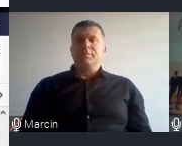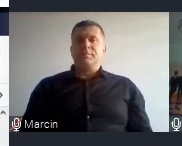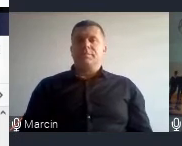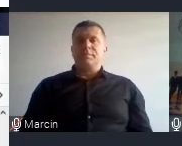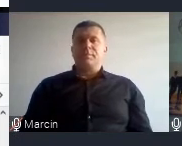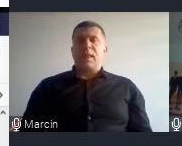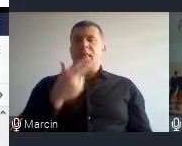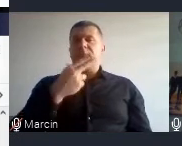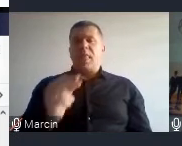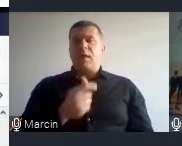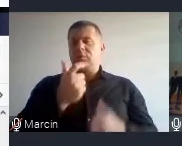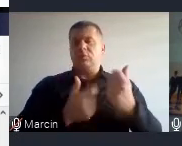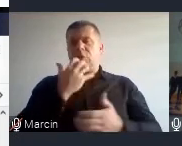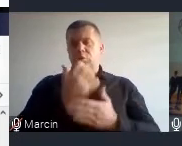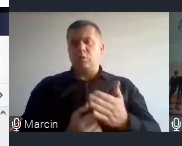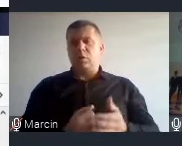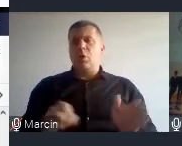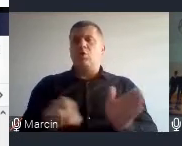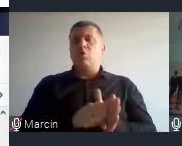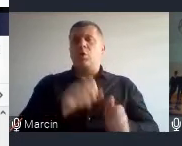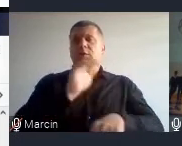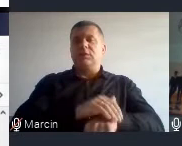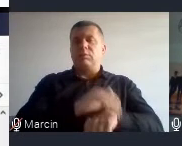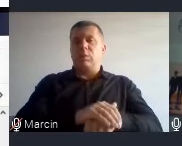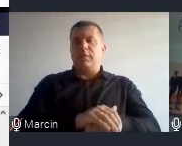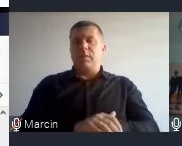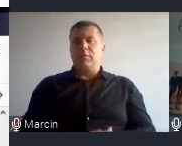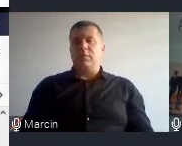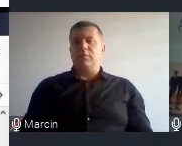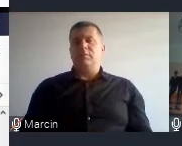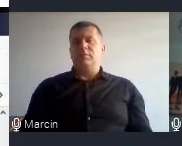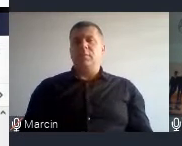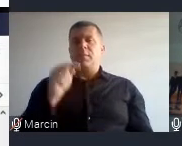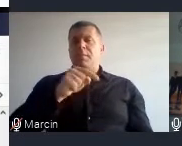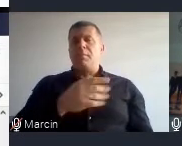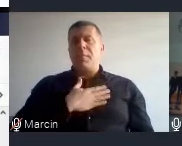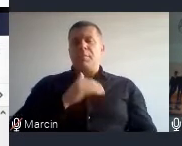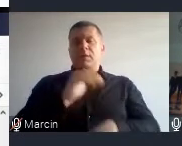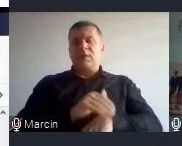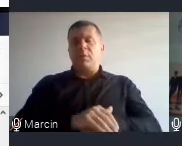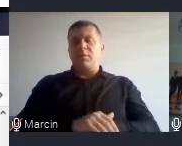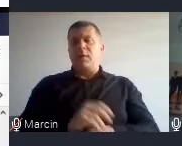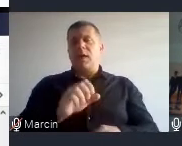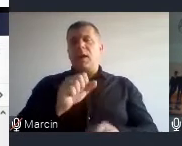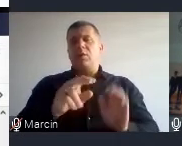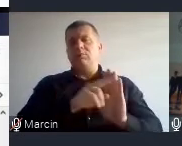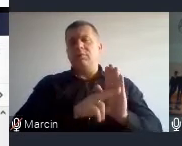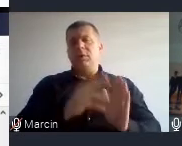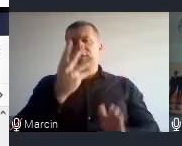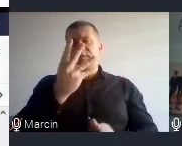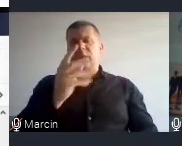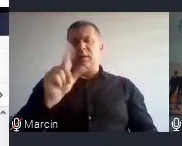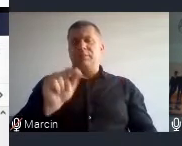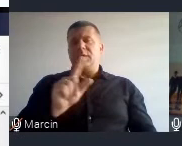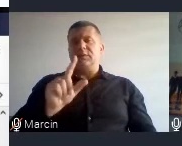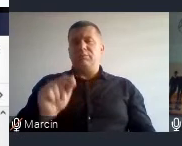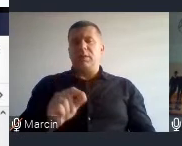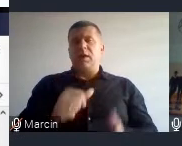Nie stosuje się, do zamówień, gdzie mamy zamówienia z artykułu 4 PZP, z wyjątkiem 4.8 PZP,